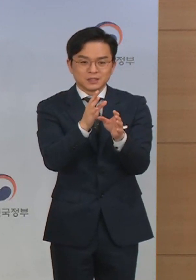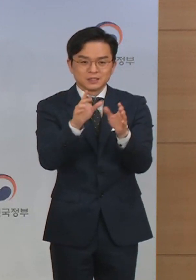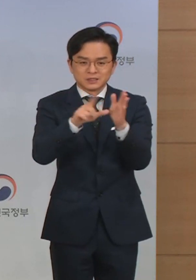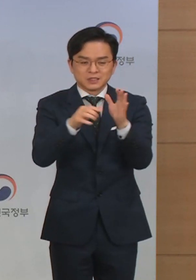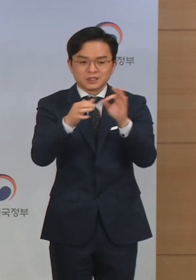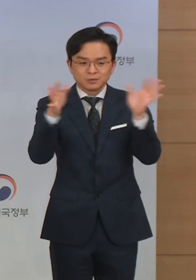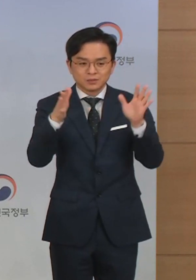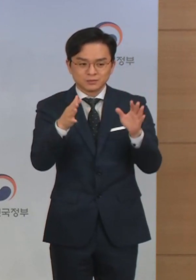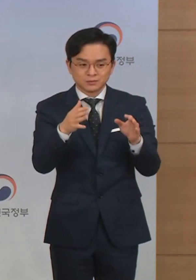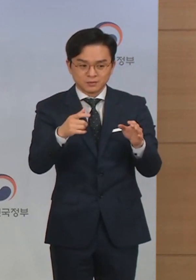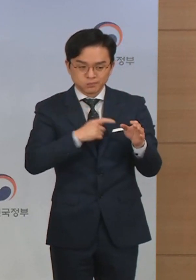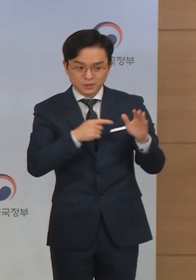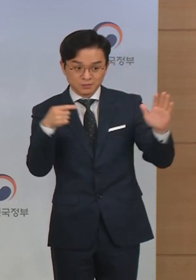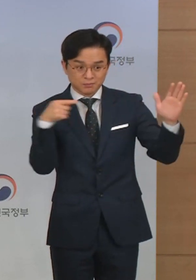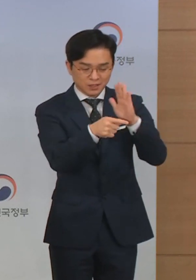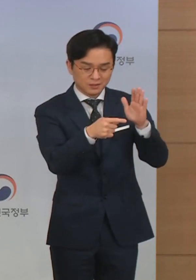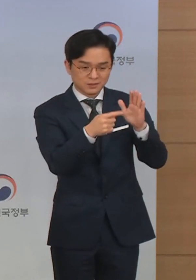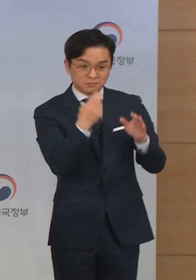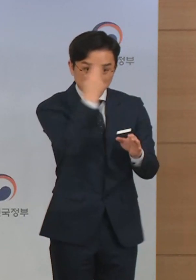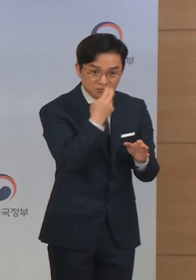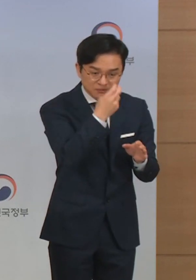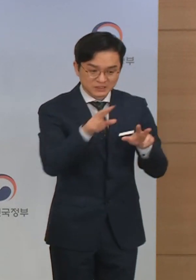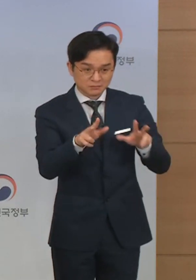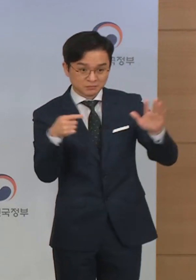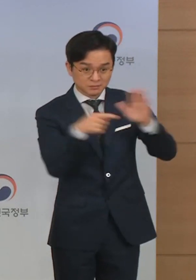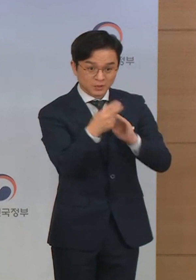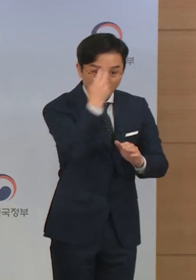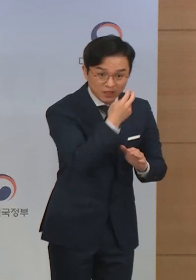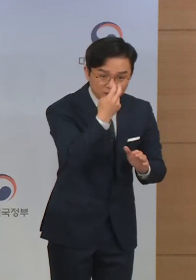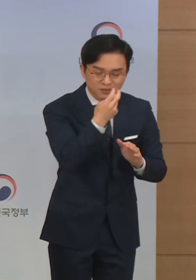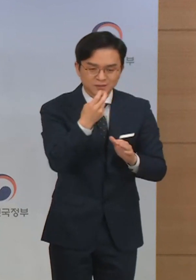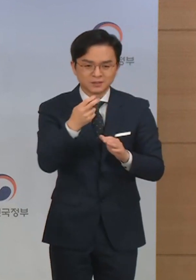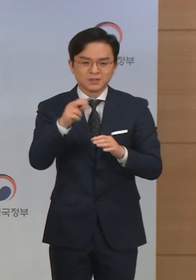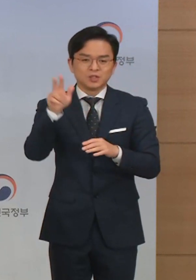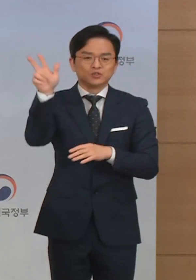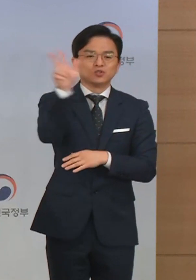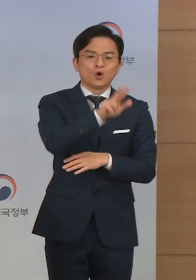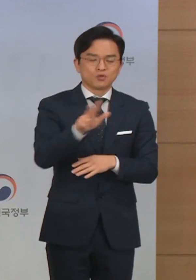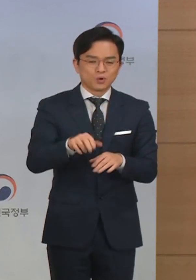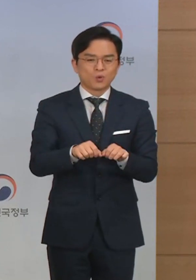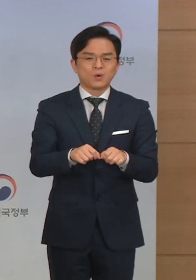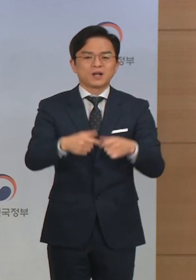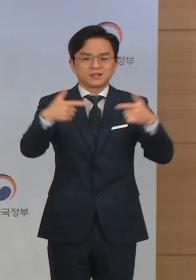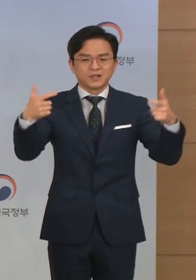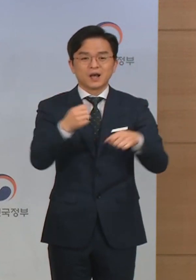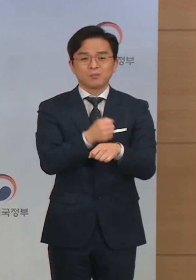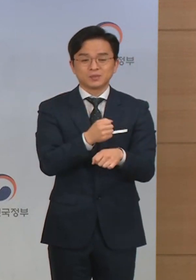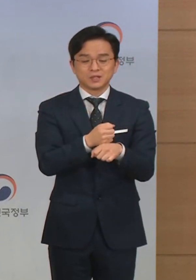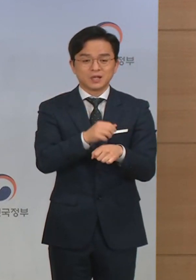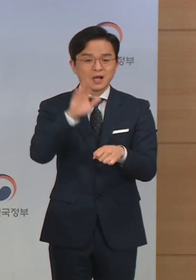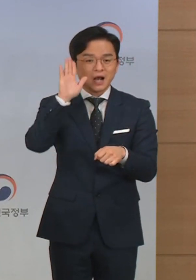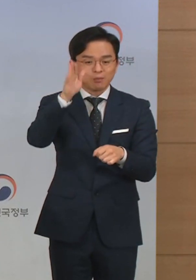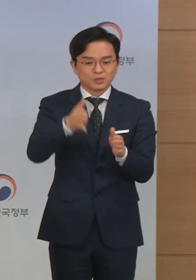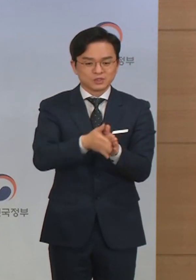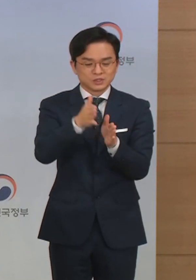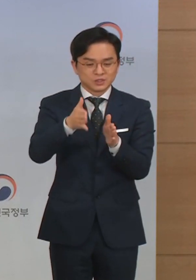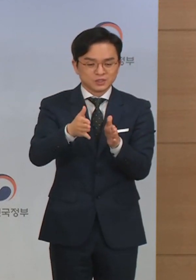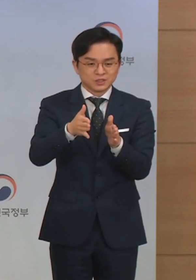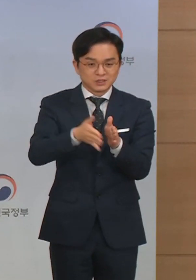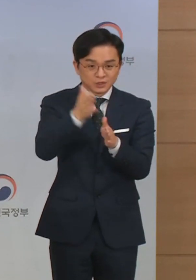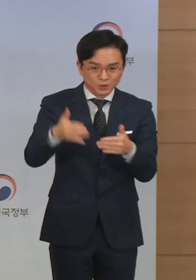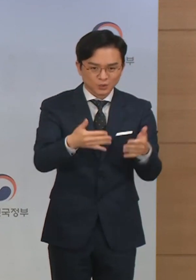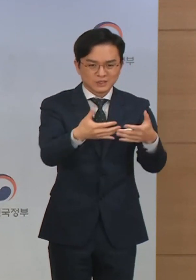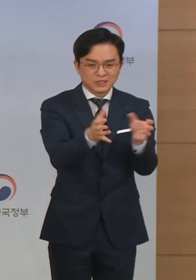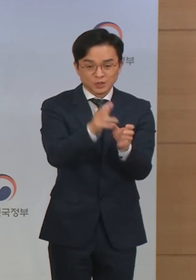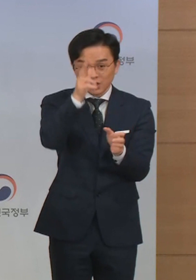앞으로 자가 경리 웹상 이탈 이력이 있는 사람이나 m 및 설치 자를 중심으로 지자체와 경찰이 합동으로 사전통지 없이 이탈 여부를 풀 시에